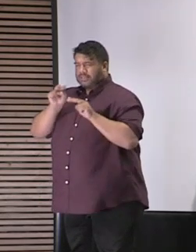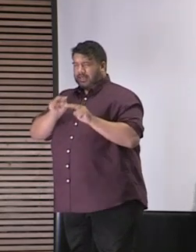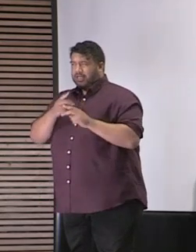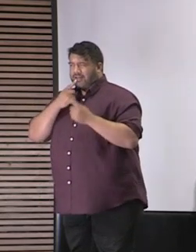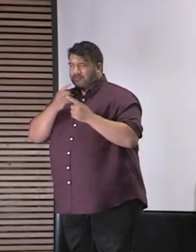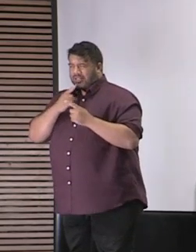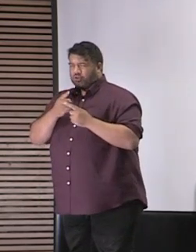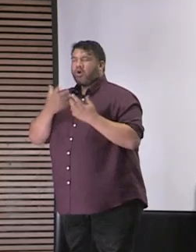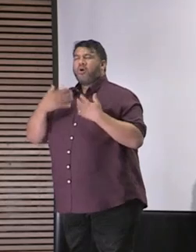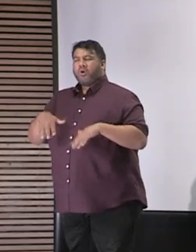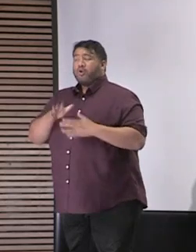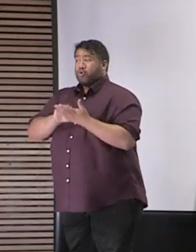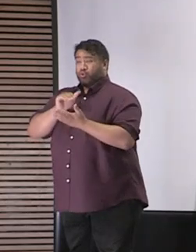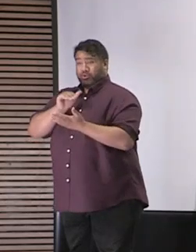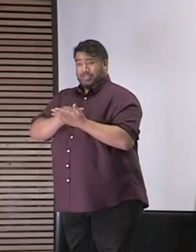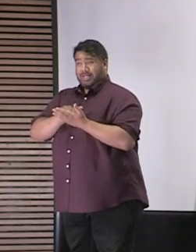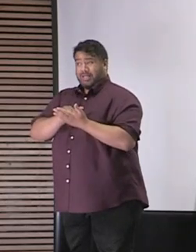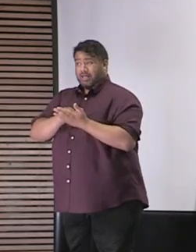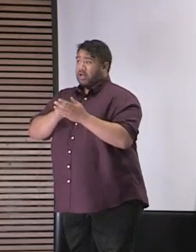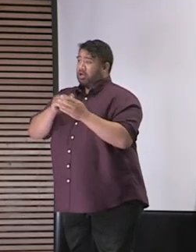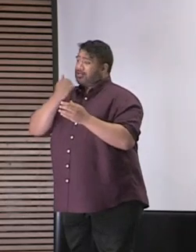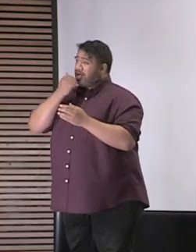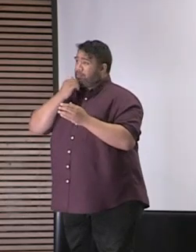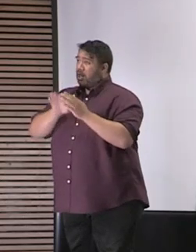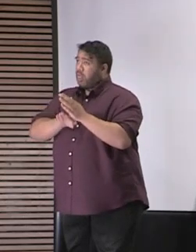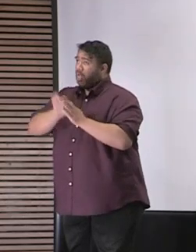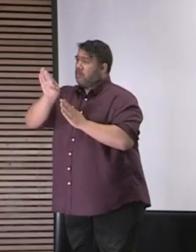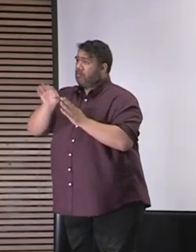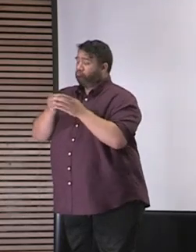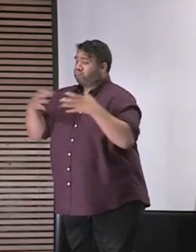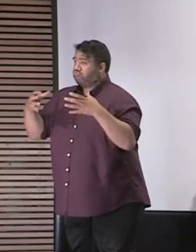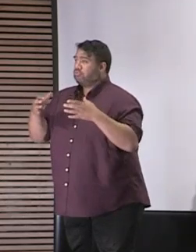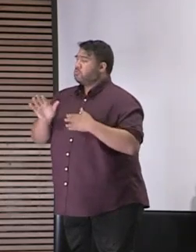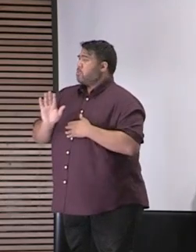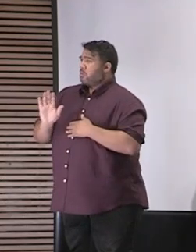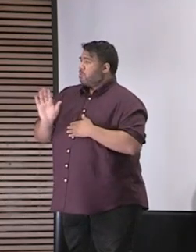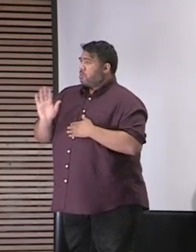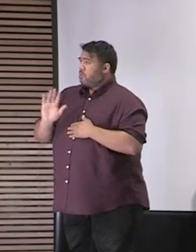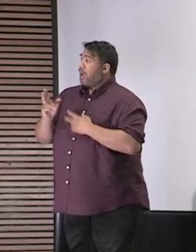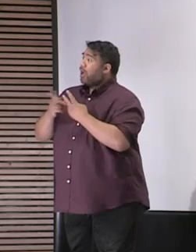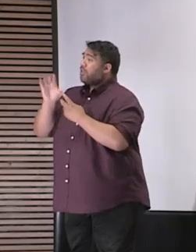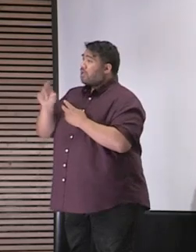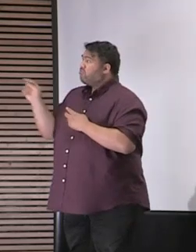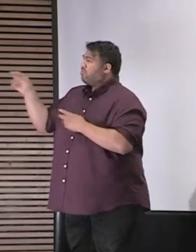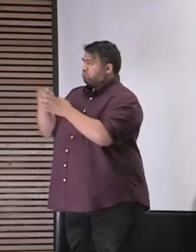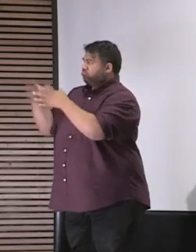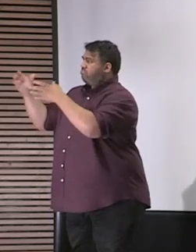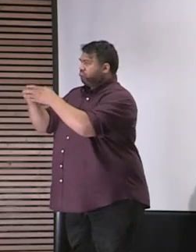Zelanda con los 89 casos que se